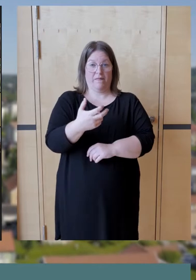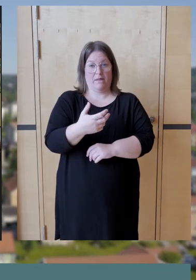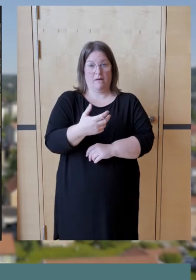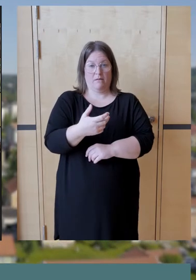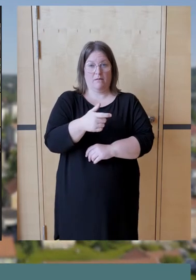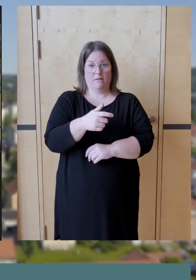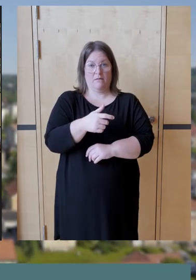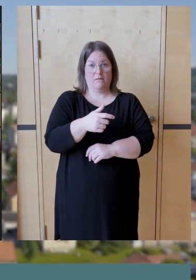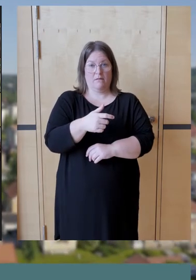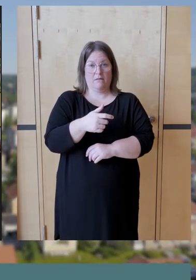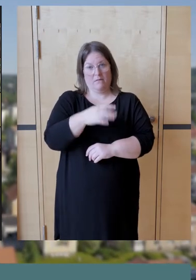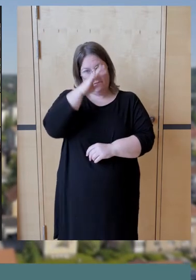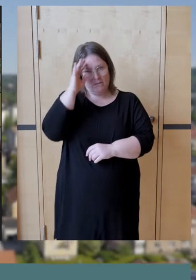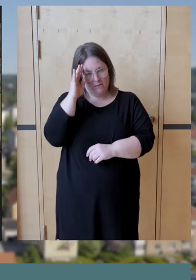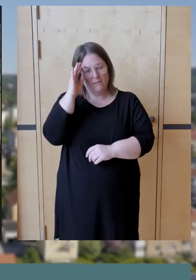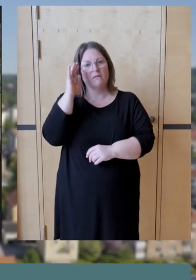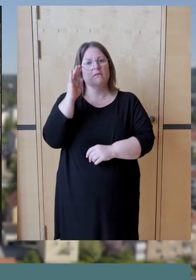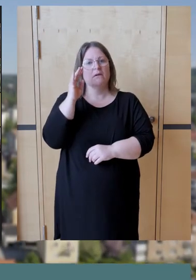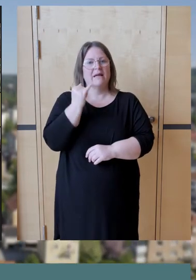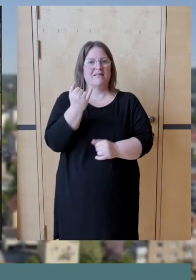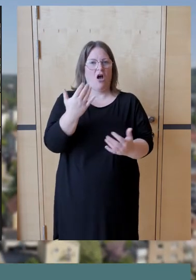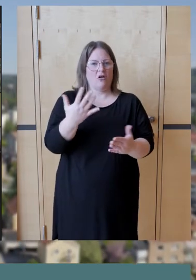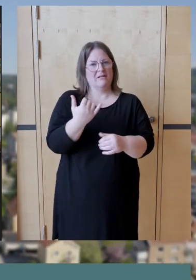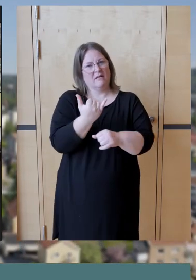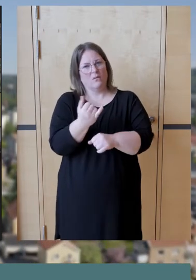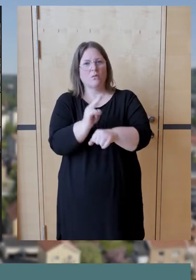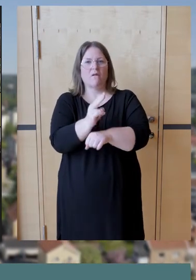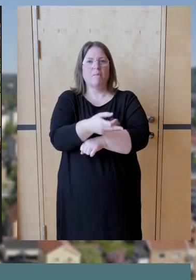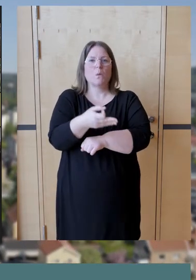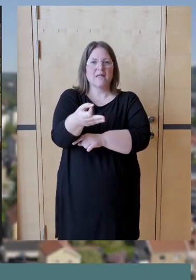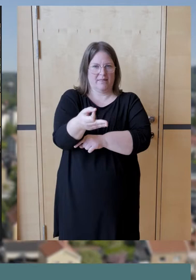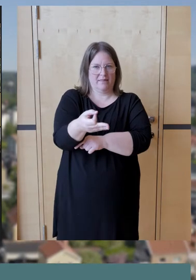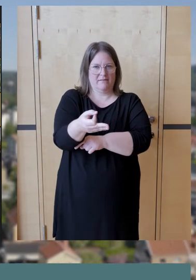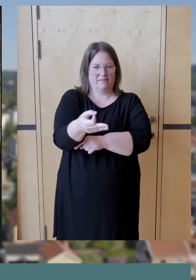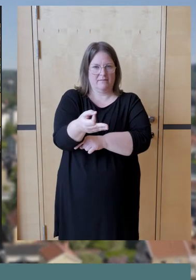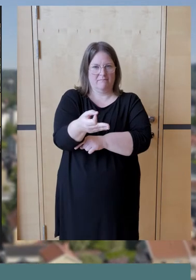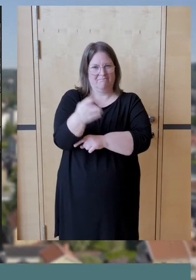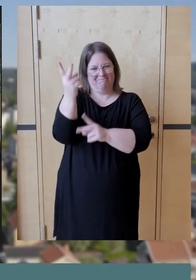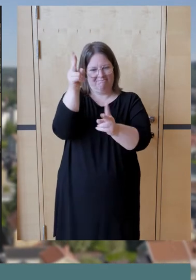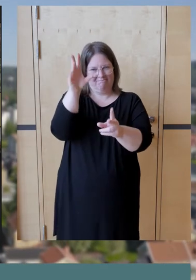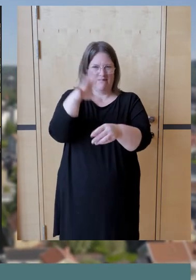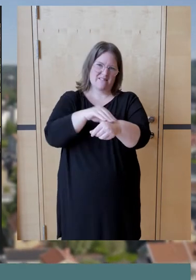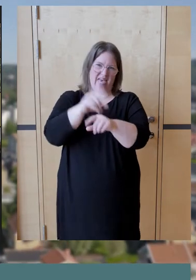Ligger idag mellan 10 till tolv procent Mellan Skellefteå och ligger idag på 14,64 %